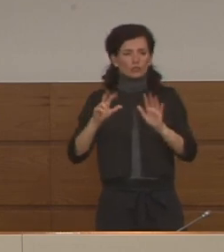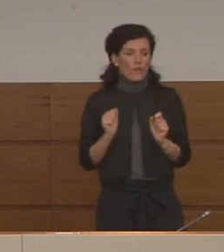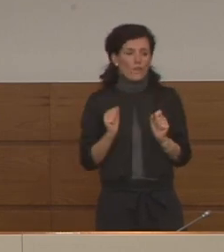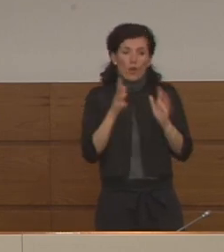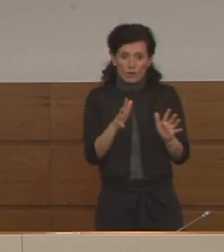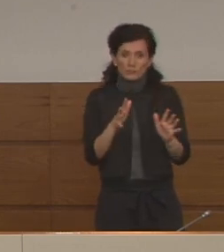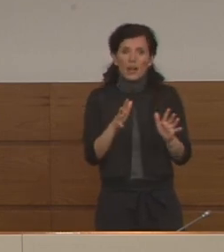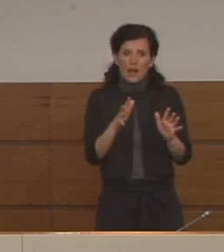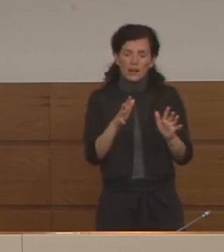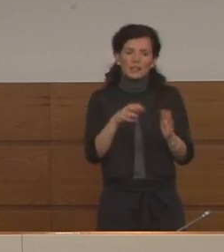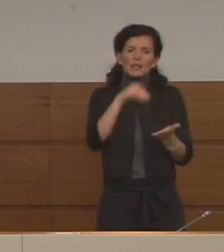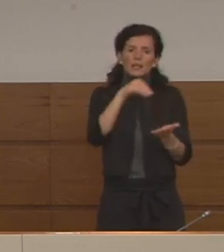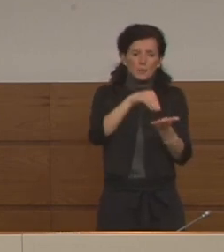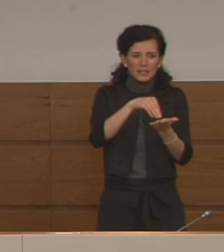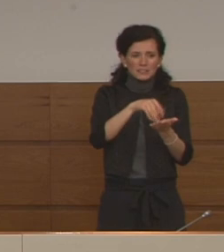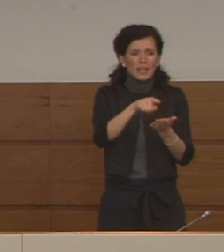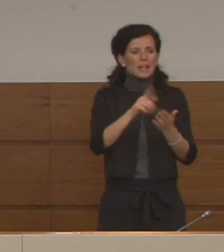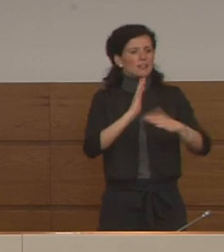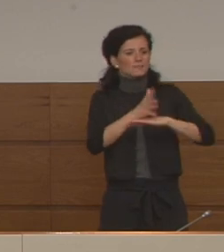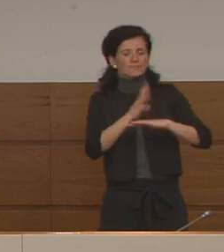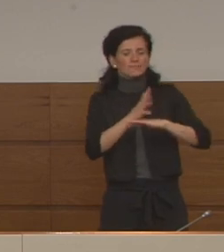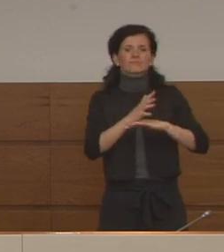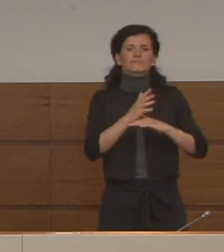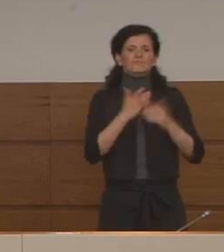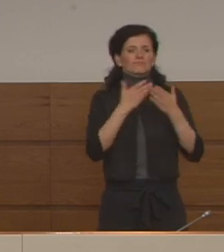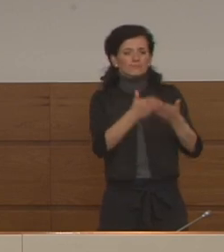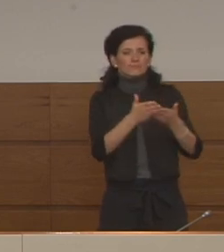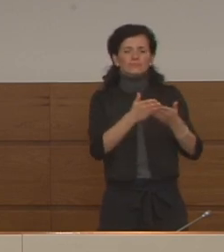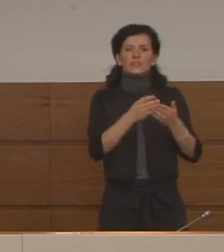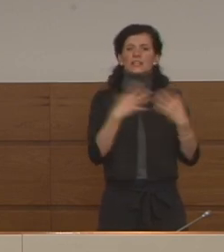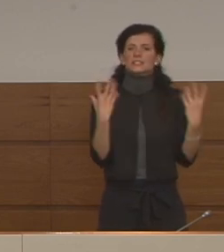aggiungono alle Strutture Operative, ai Vigili del Fuoco, alle Forze Armate,